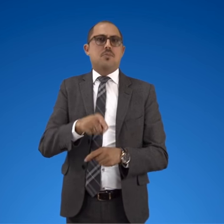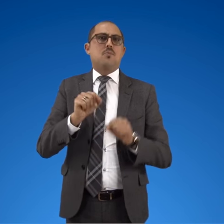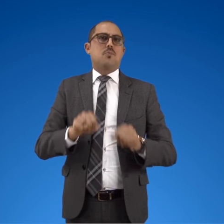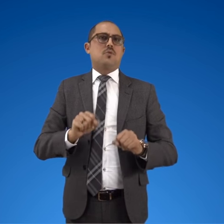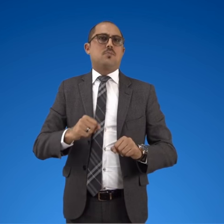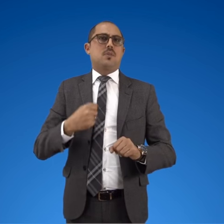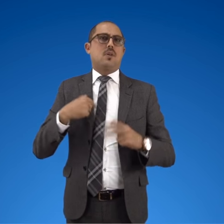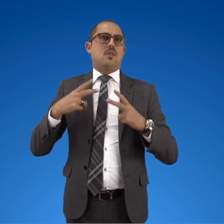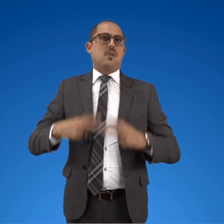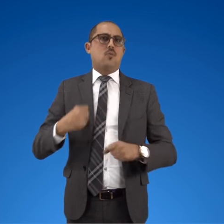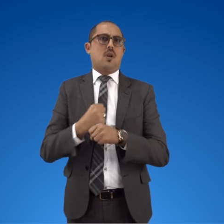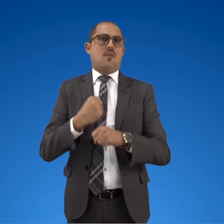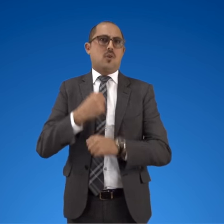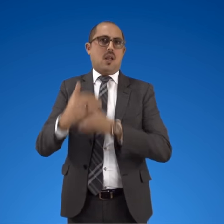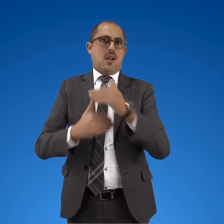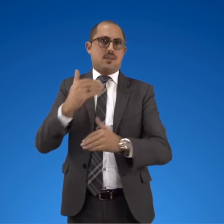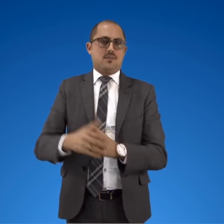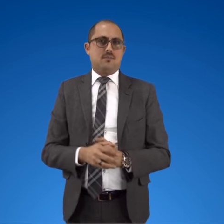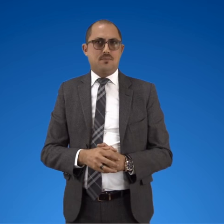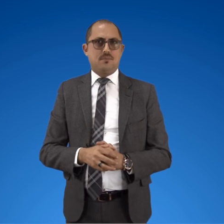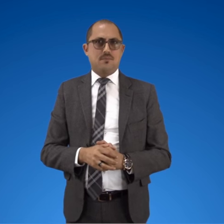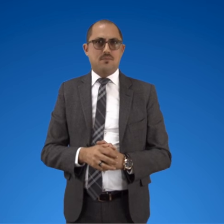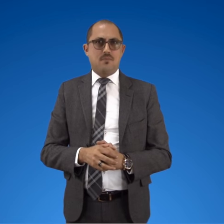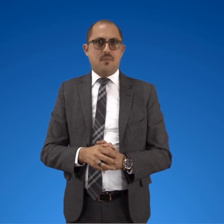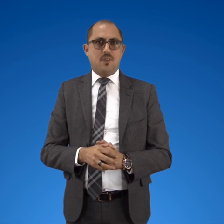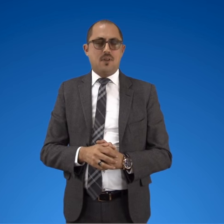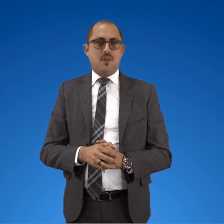che danno la possibilità di andare avanti con il lavoro.